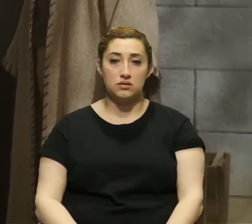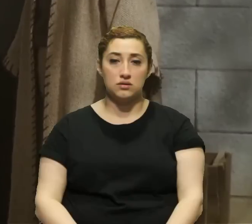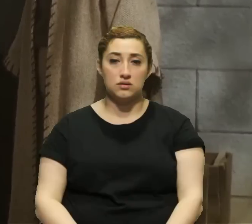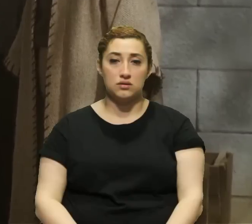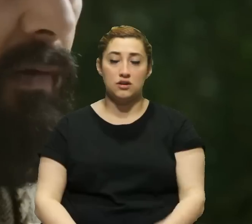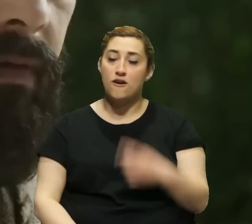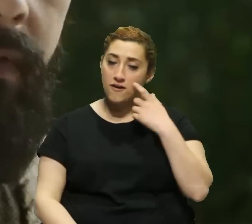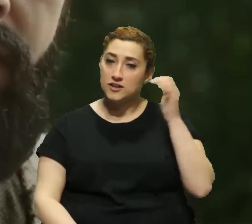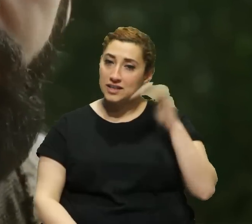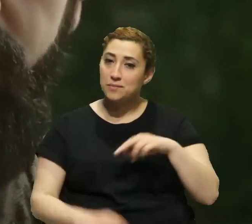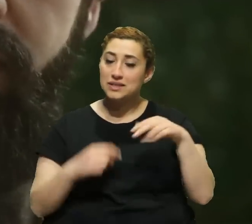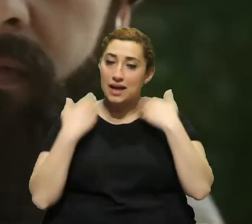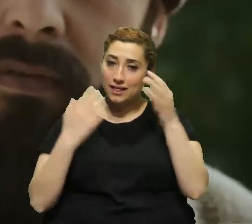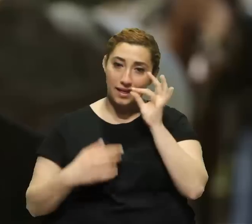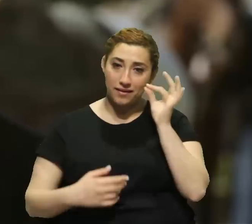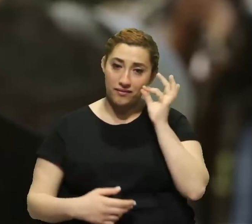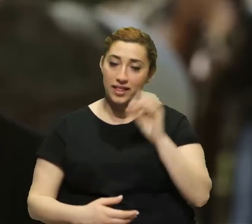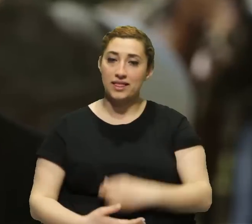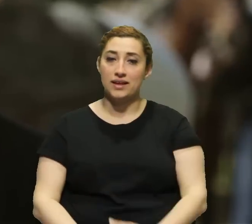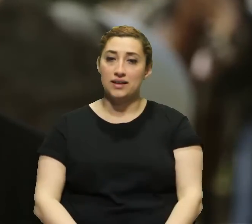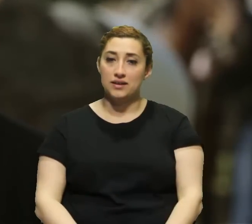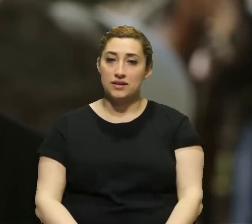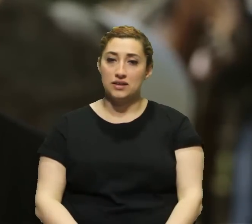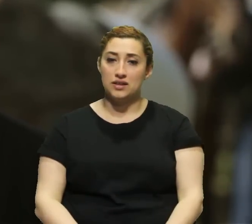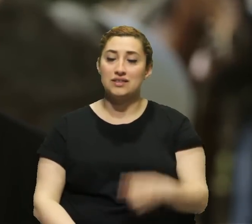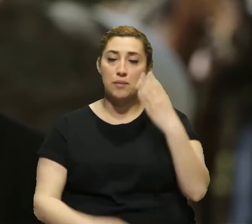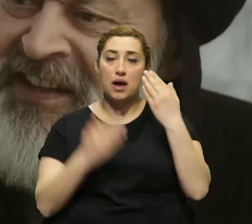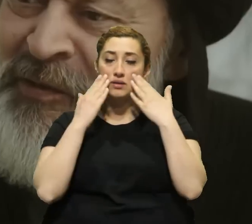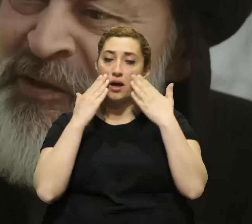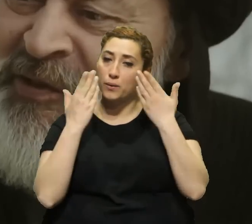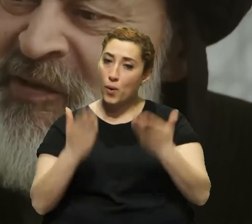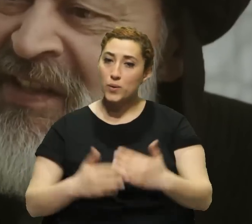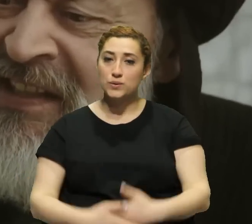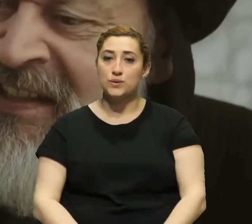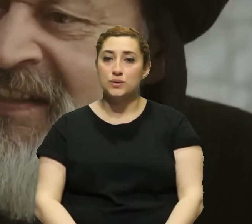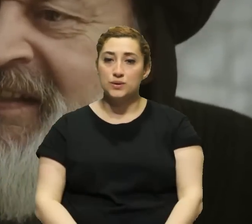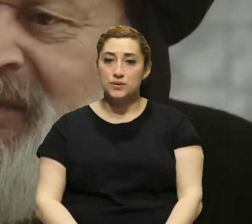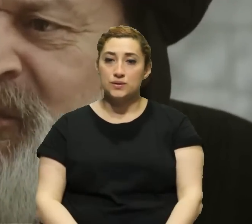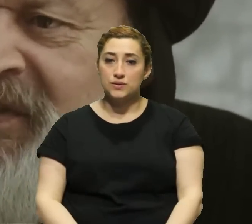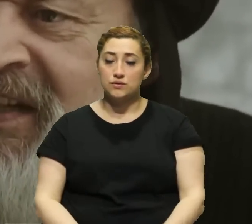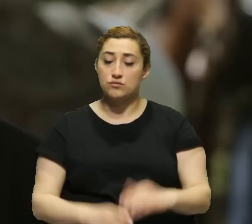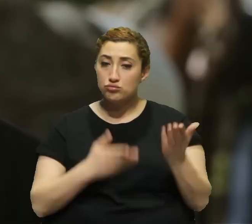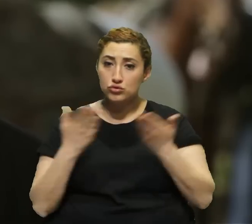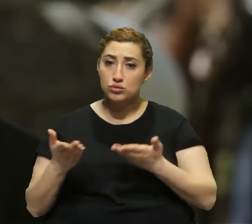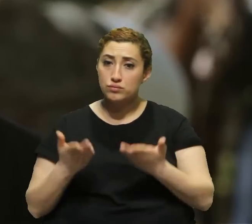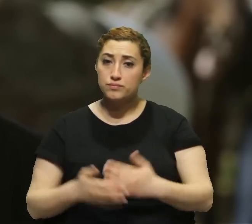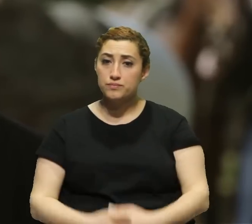Hoş gelmişsiniz Kadı Efendi. Sabah şerifleriniz hayrolsun. Buyurun hele.